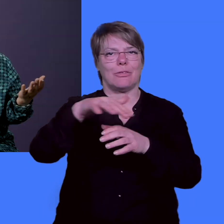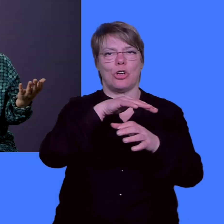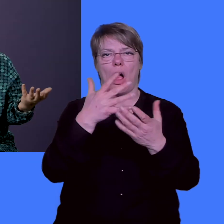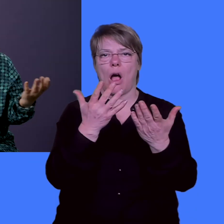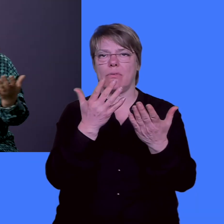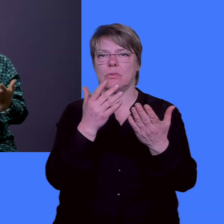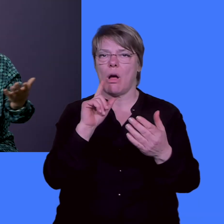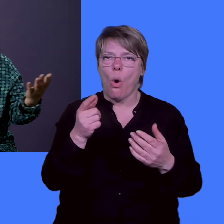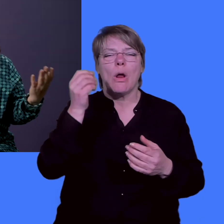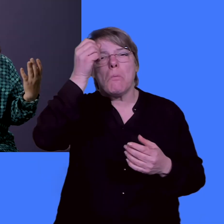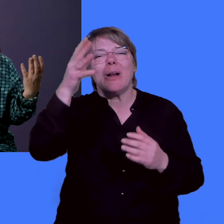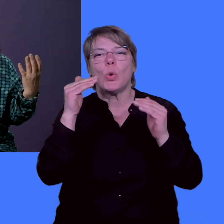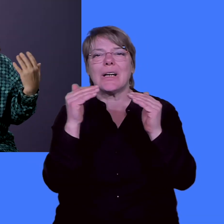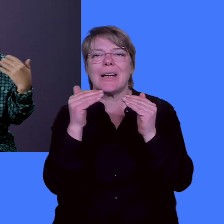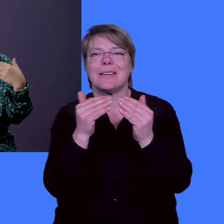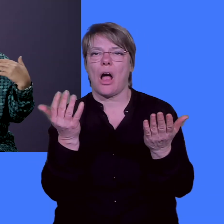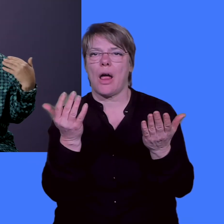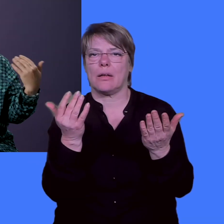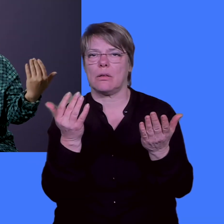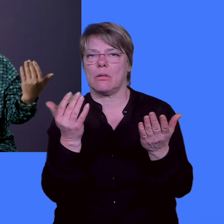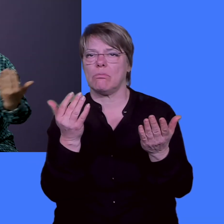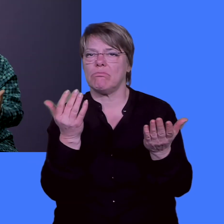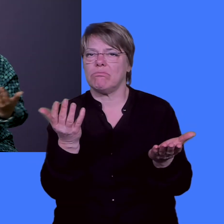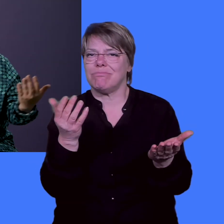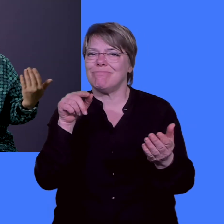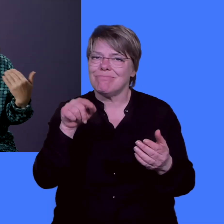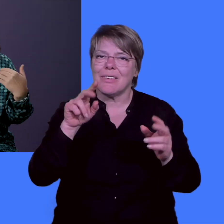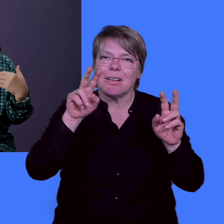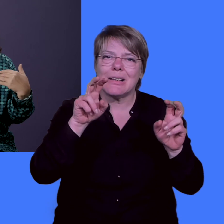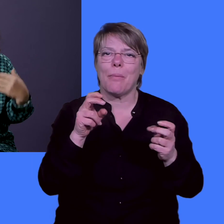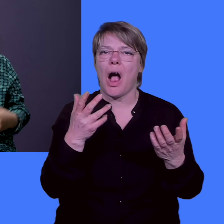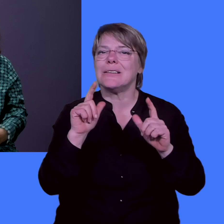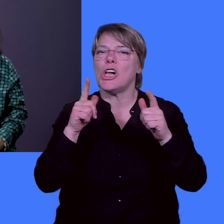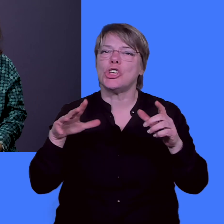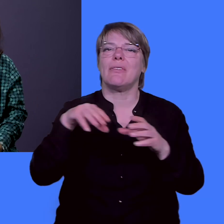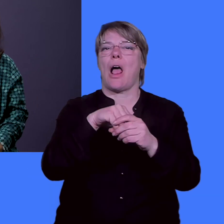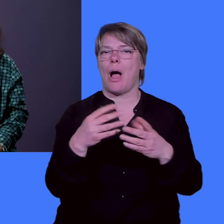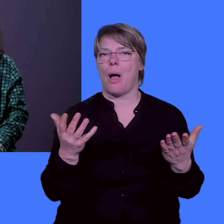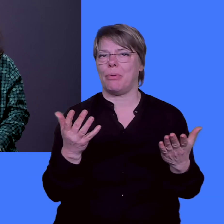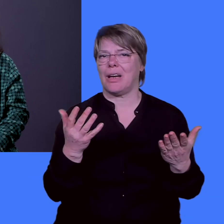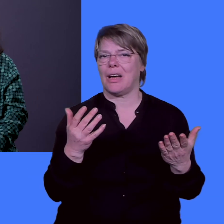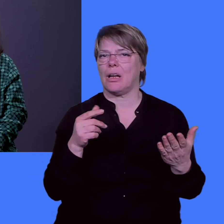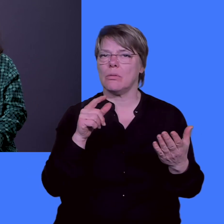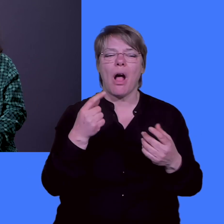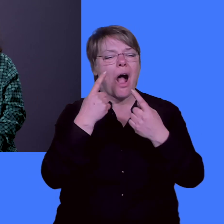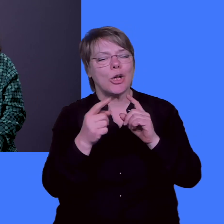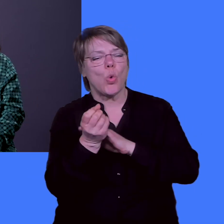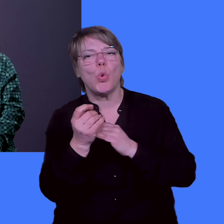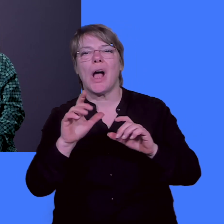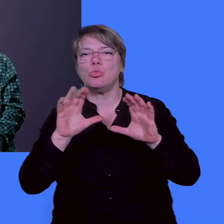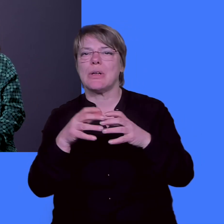Es ist eine andere Kultur des Zusammenlebens und -arbeitens, wenn wir kritischer mit Sachen umgehen.